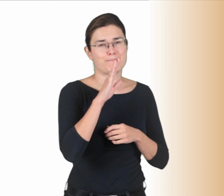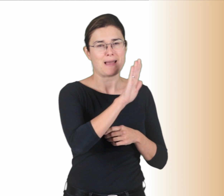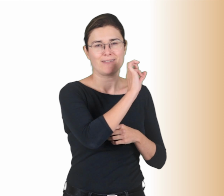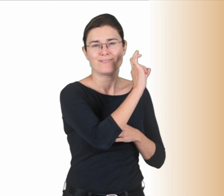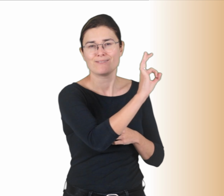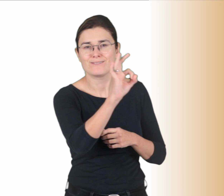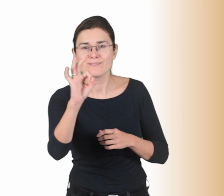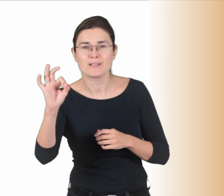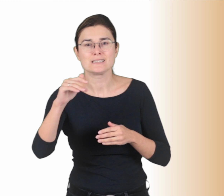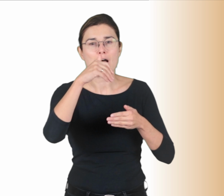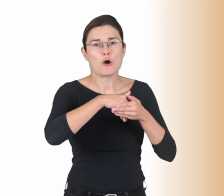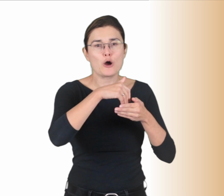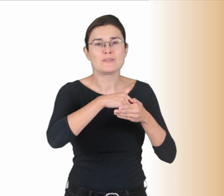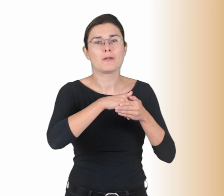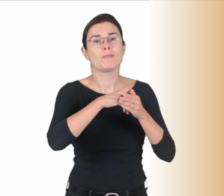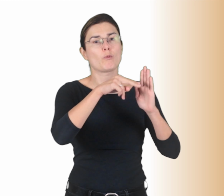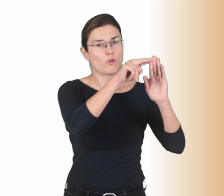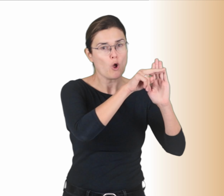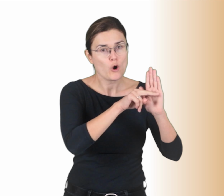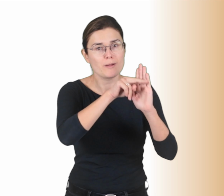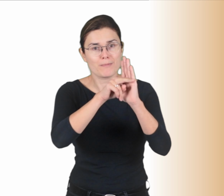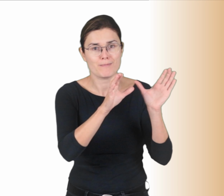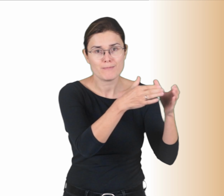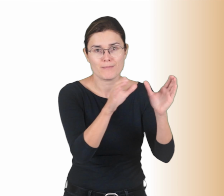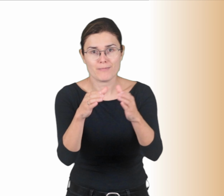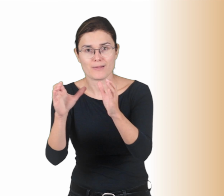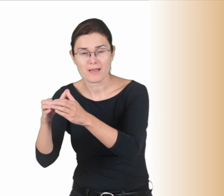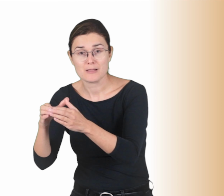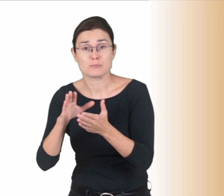inne zachowania uznawane są za mieszczące się w normie.